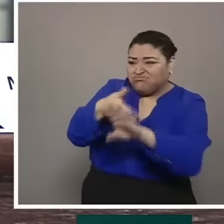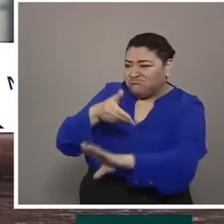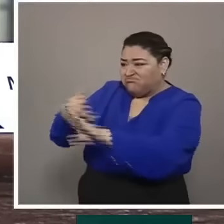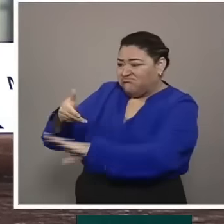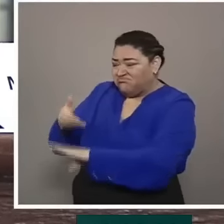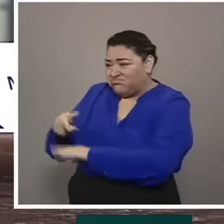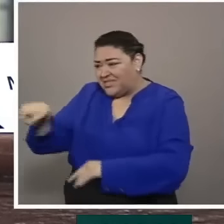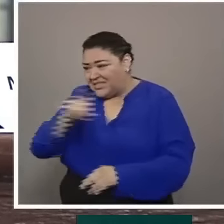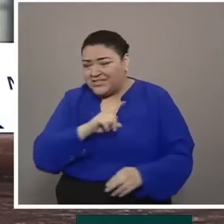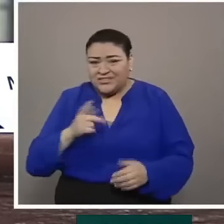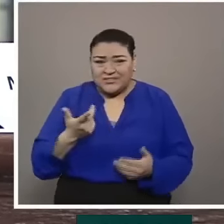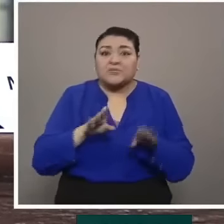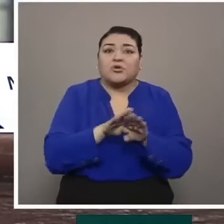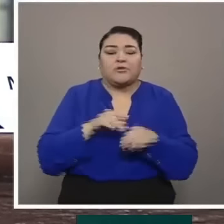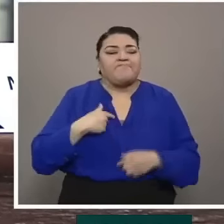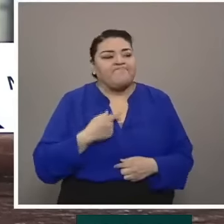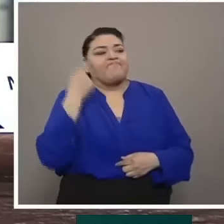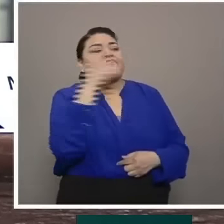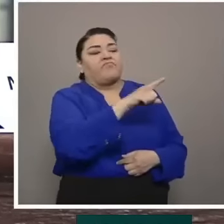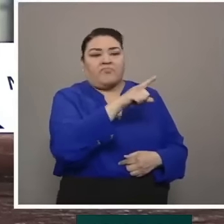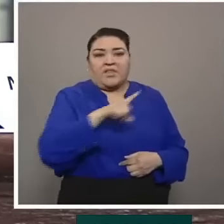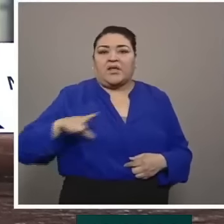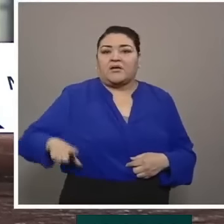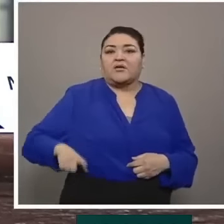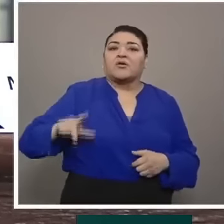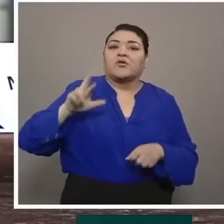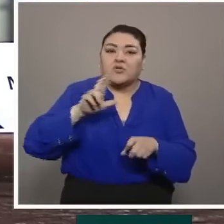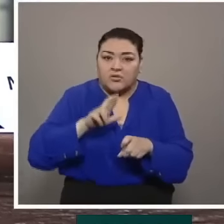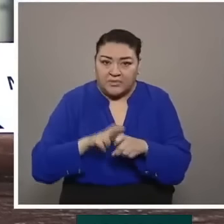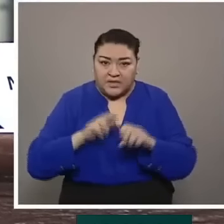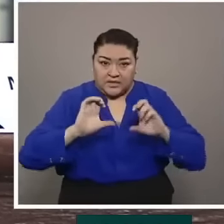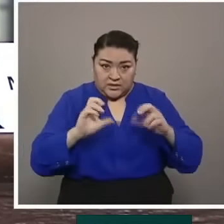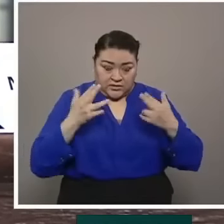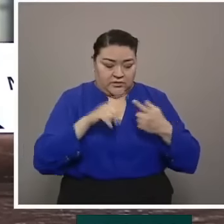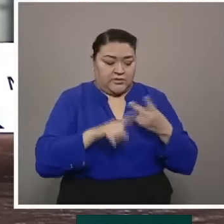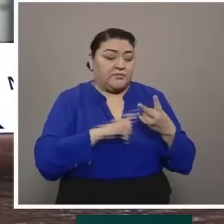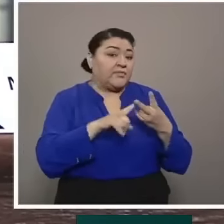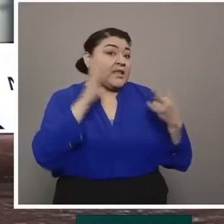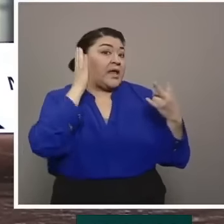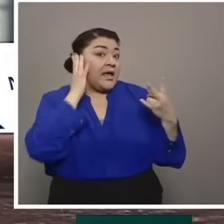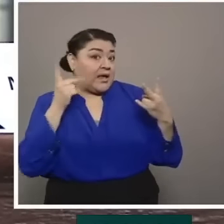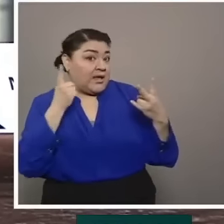se vincula al Poder Ejecutivo Estatal, al Congreso y al Ayuntamiento de San Cristóbal